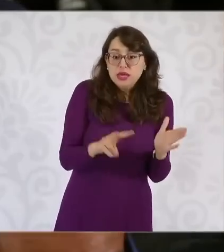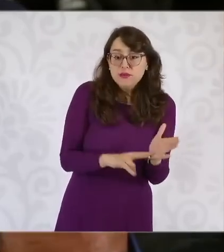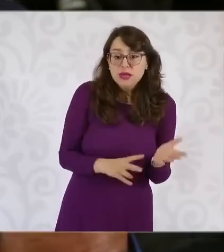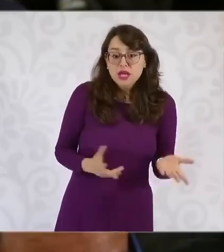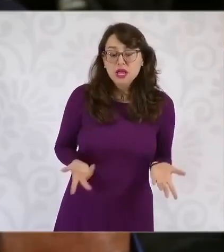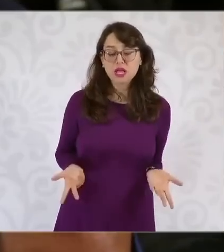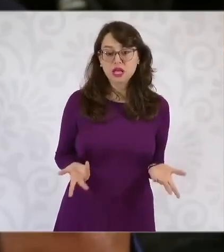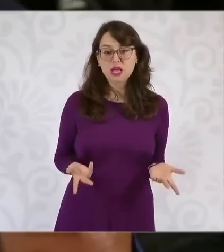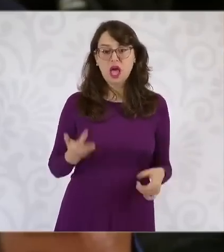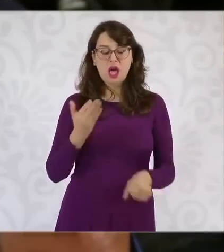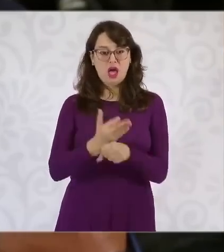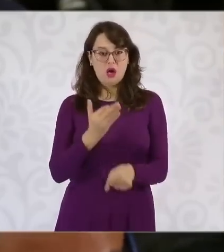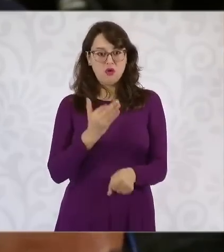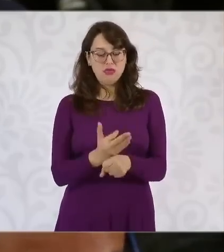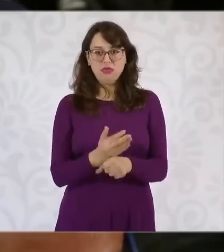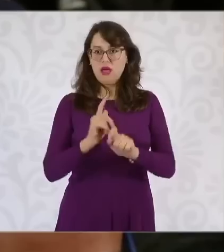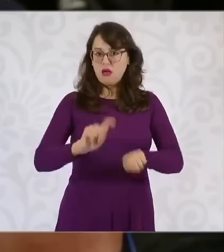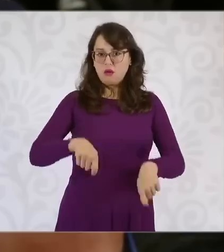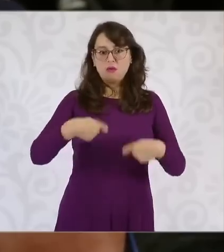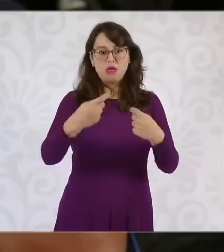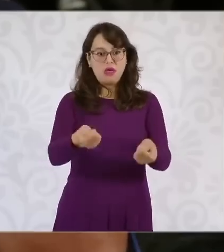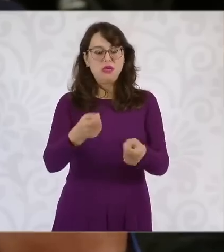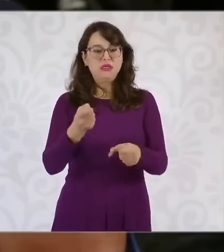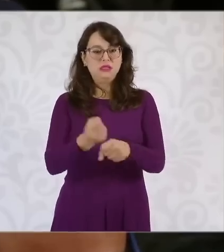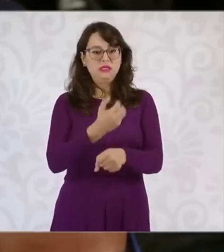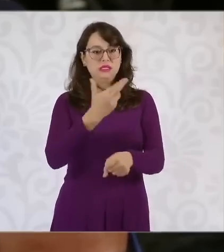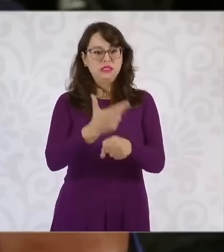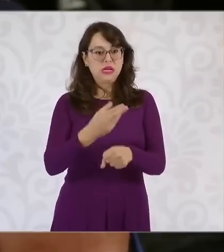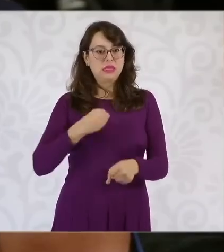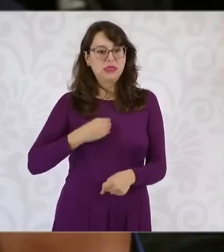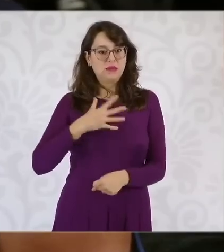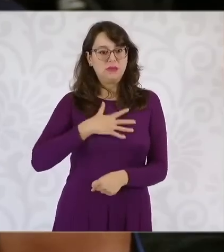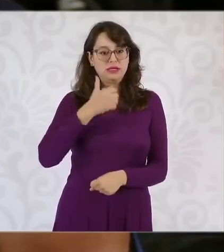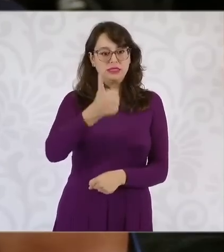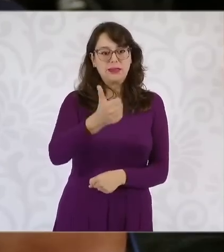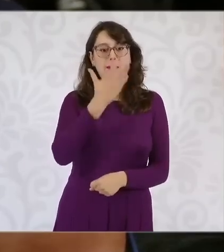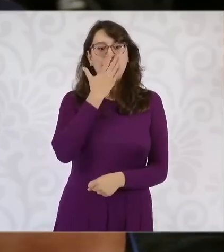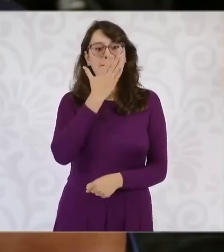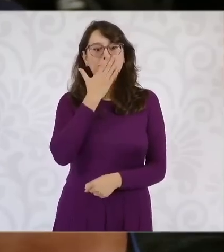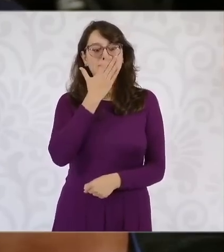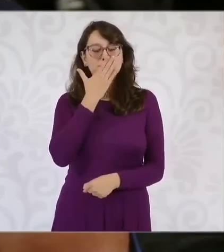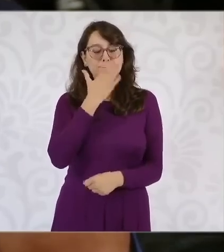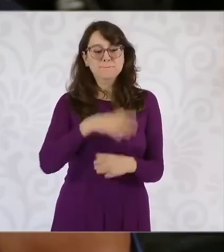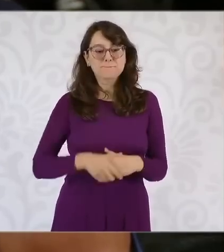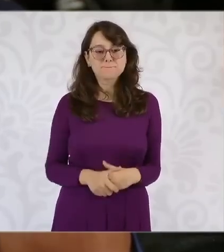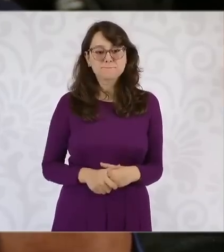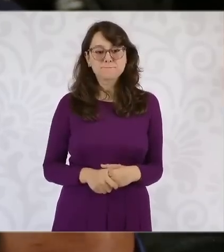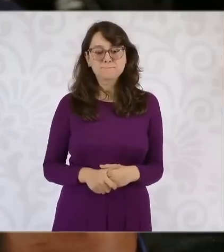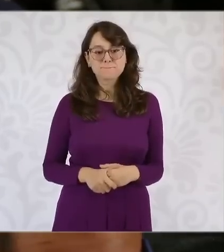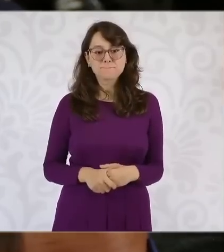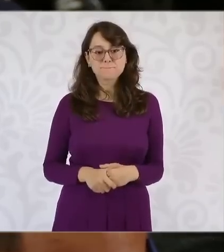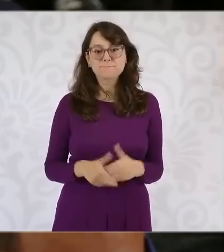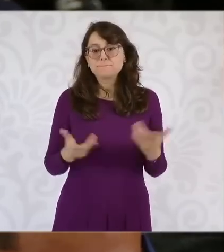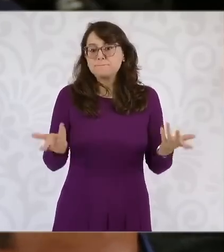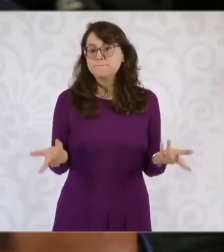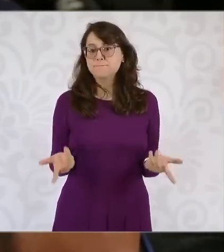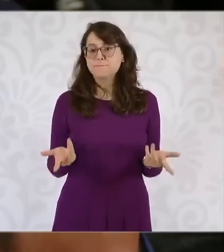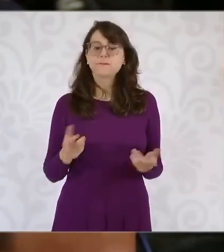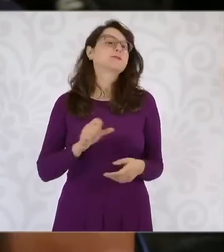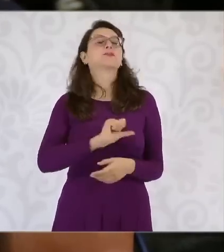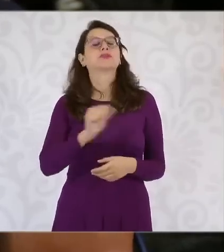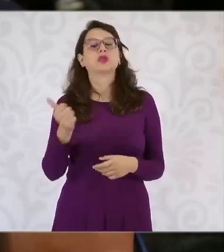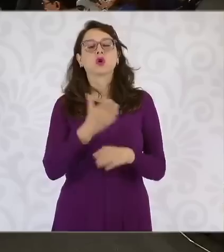en la en la secretaría del bienestar en Sonora y bueno entre otras cosas no Entonces estos dos